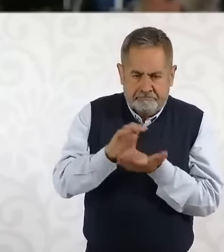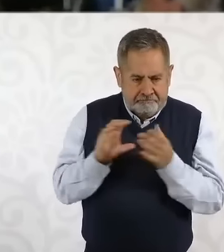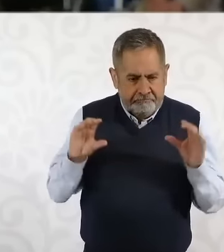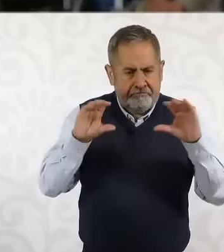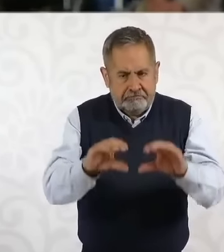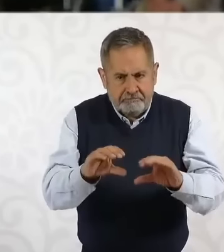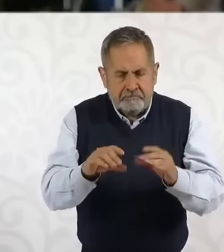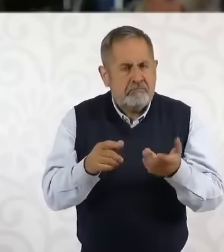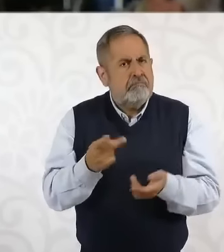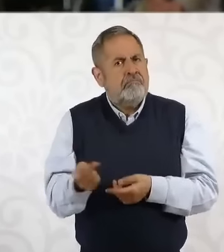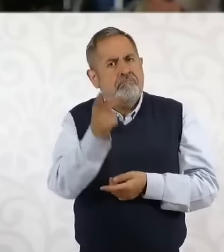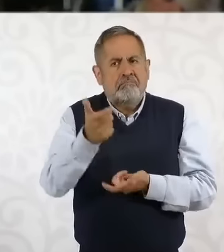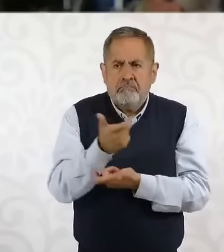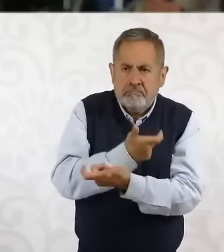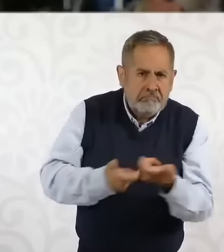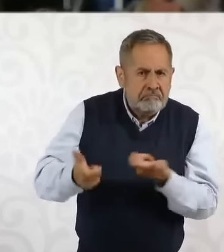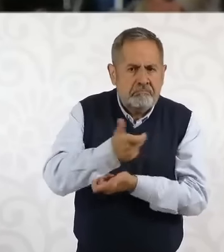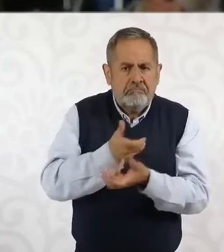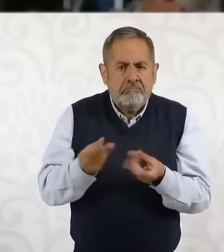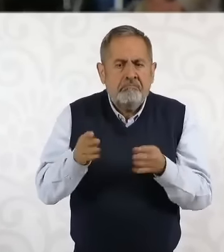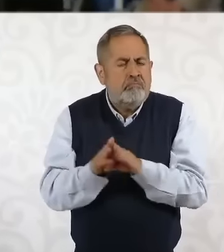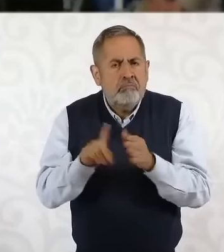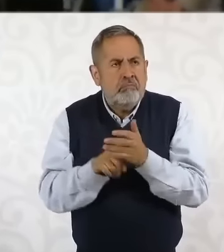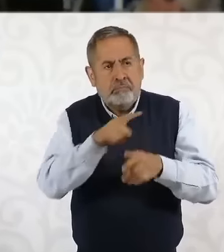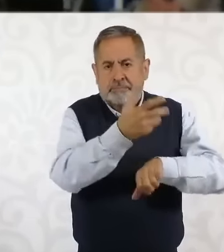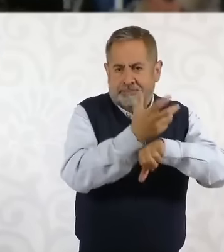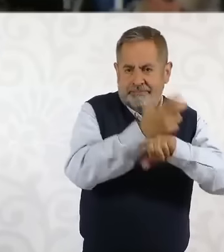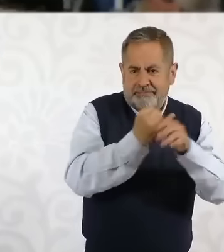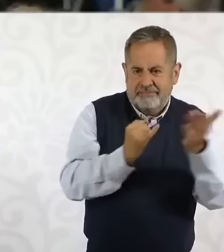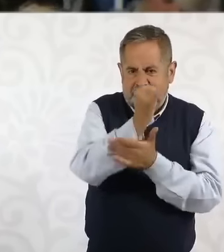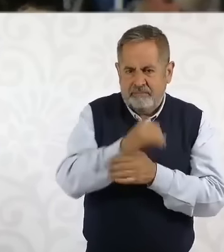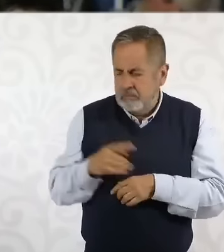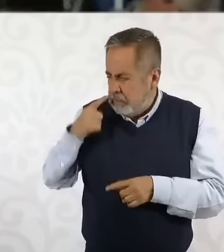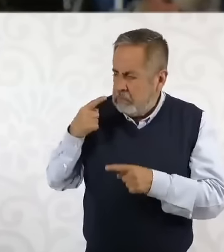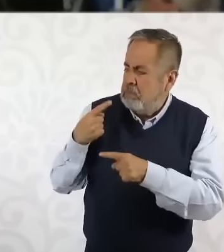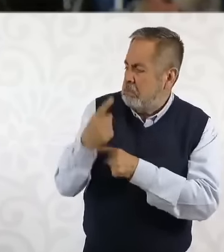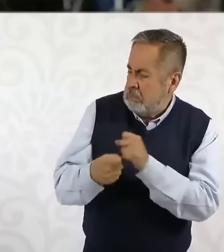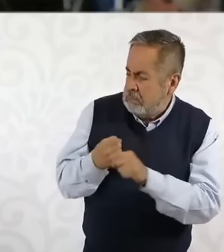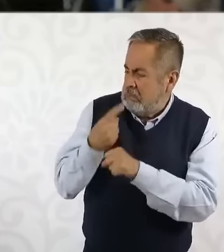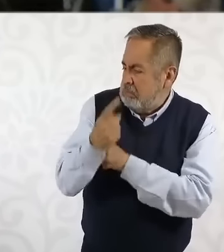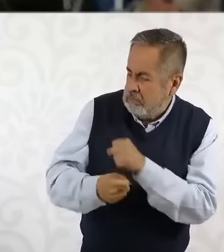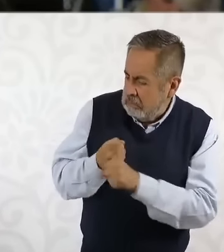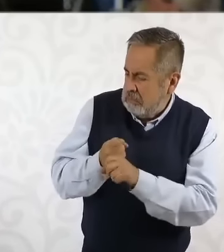los flujos a partir de la decisión de Estados Unidos de buscar revisiones anuales eh del TEMEC.